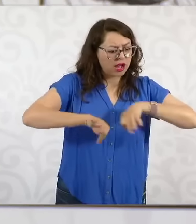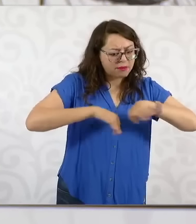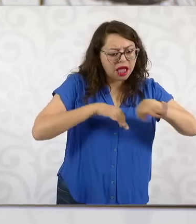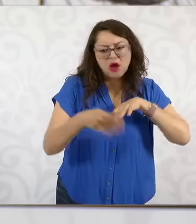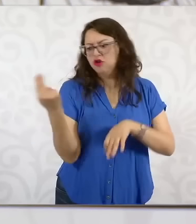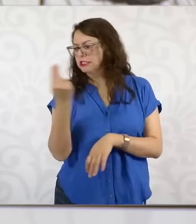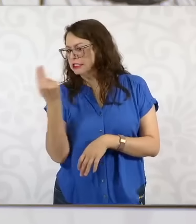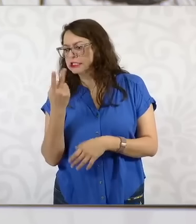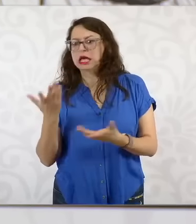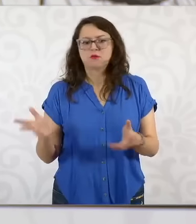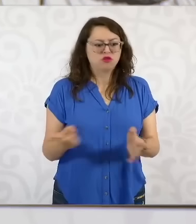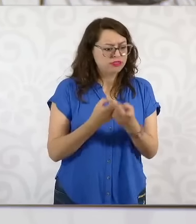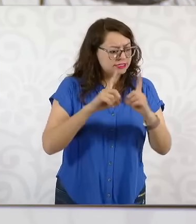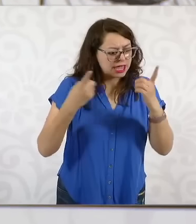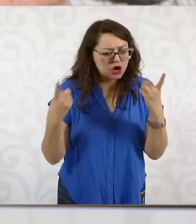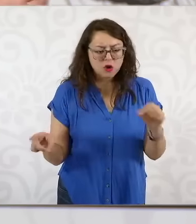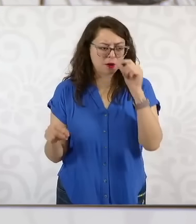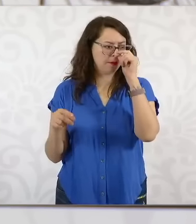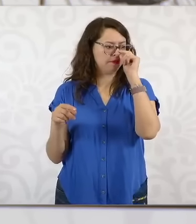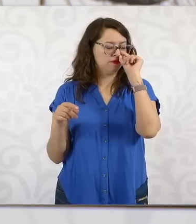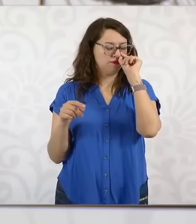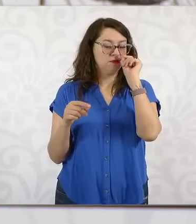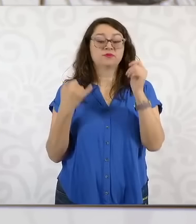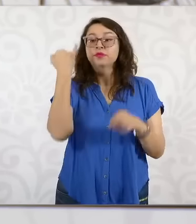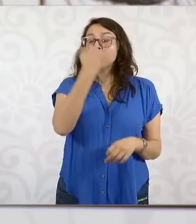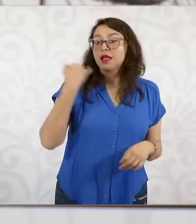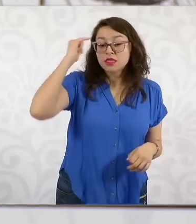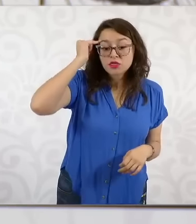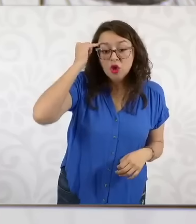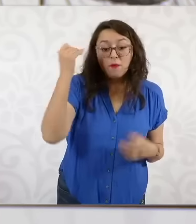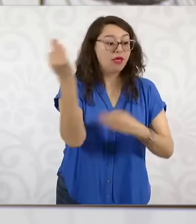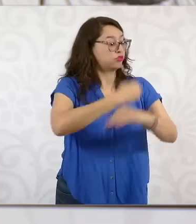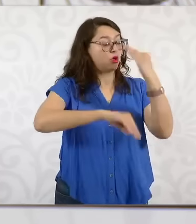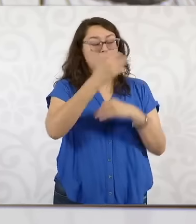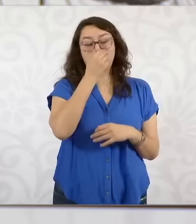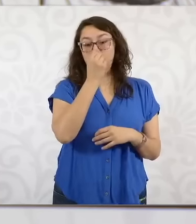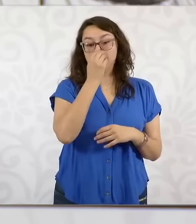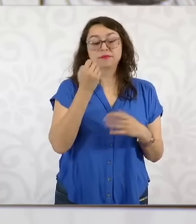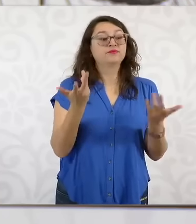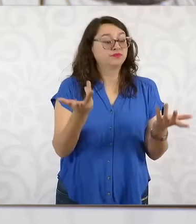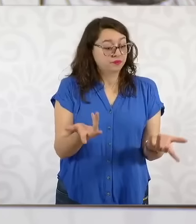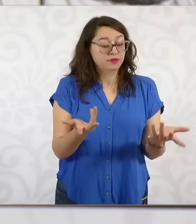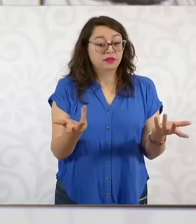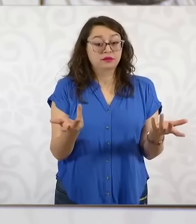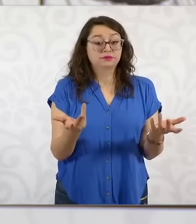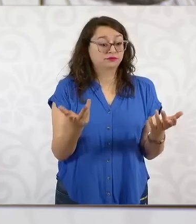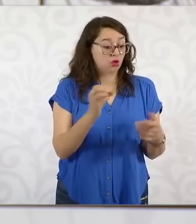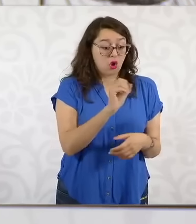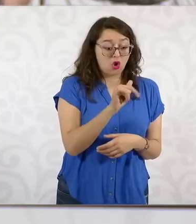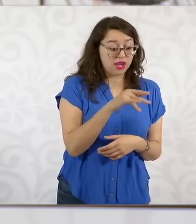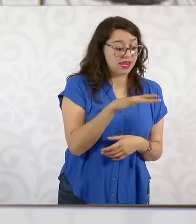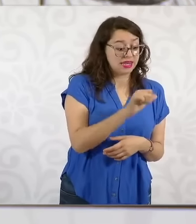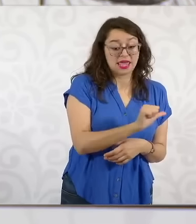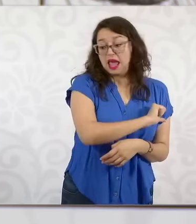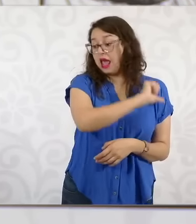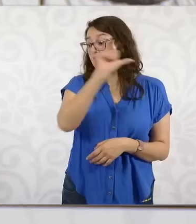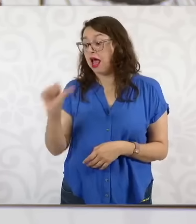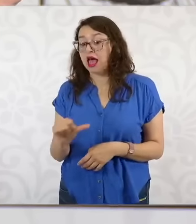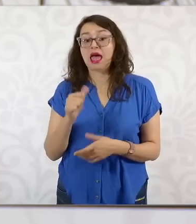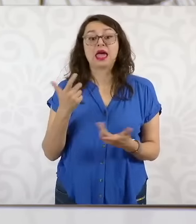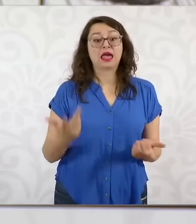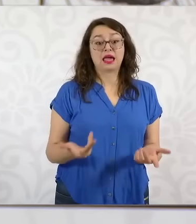a e reivindicar las lenguas originarias, todo de todo, desde Lolínea hasta la producción de gas en